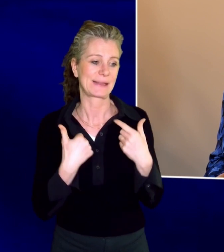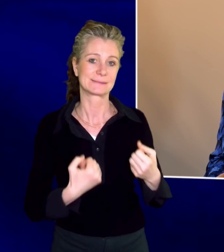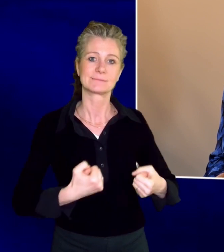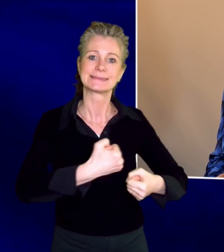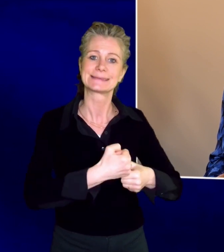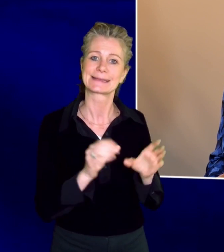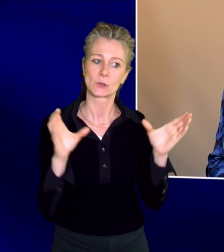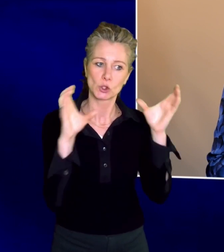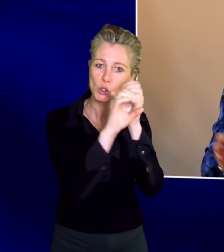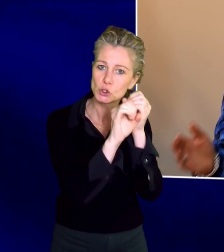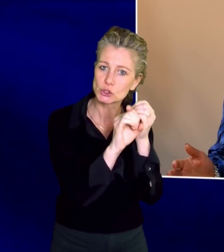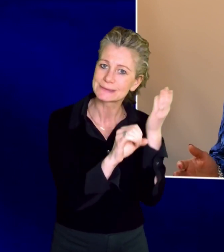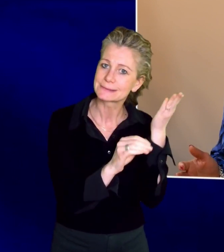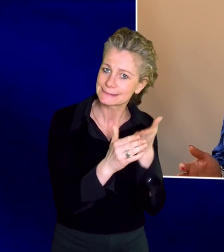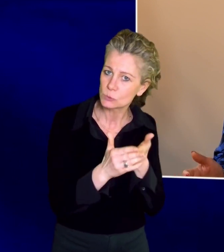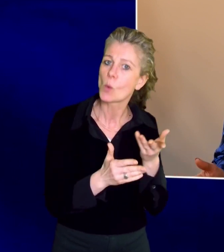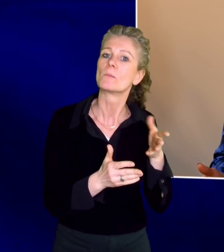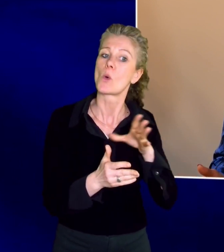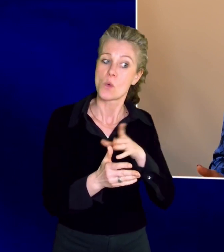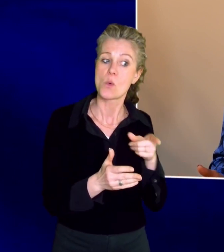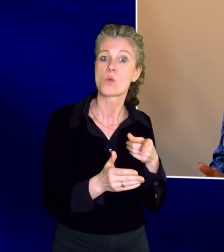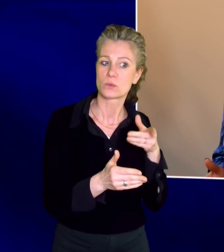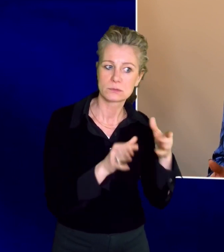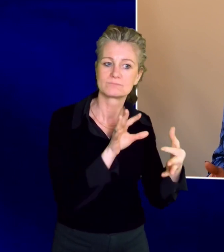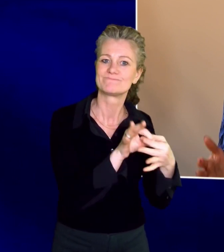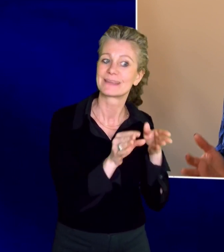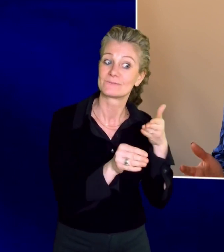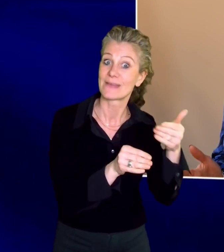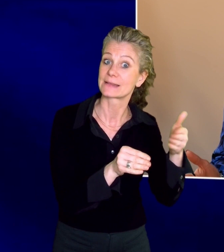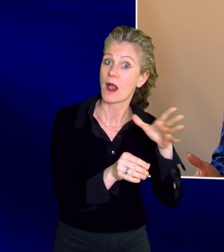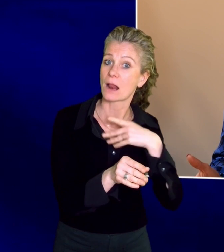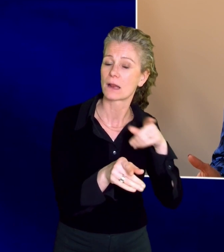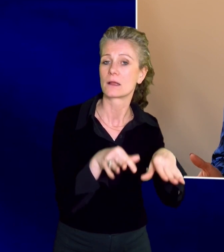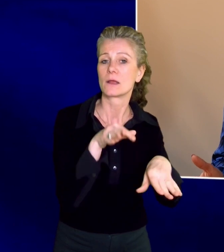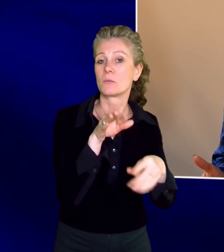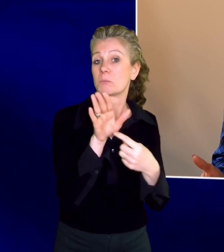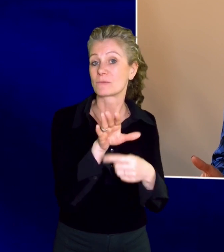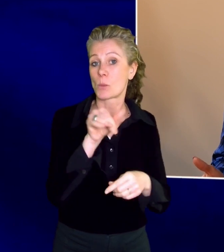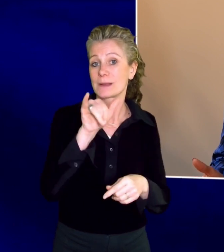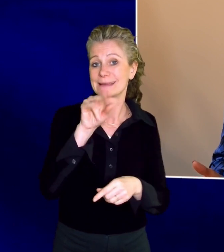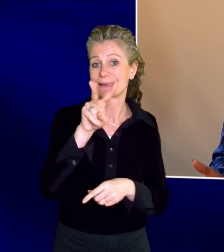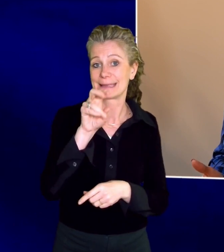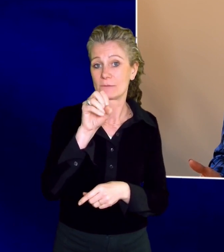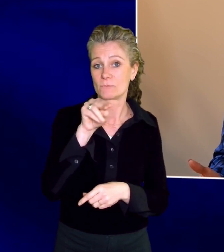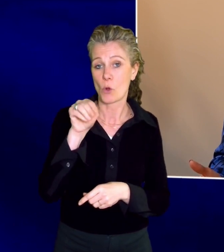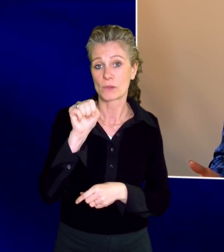in contact kwam, die dus ook veel verder zijn in het ziekteproces... bijvoorbeeld Ivonne Bressers die ook bestuurder, voorzitter is...